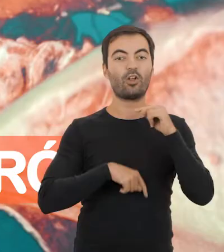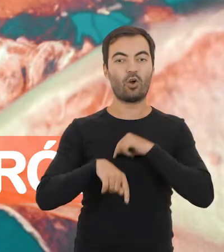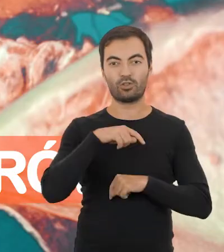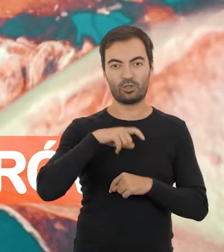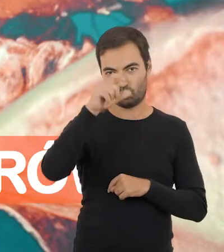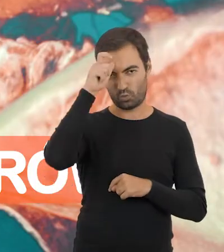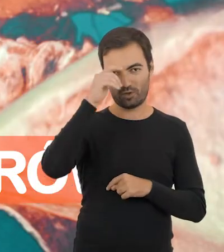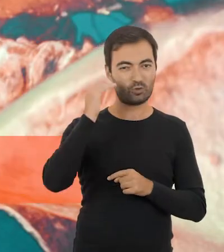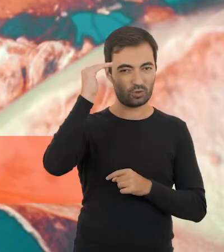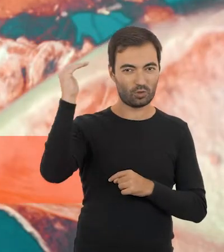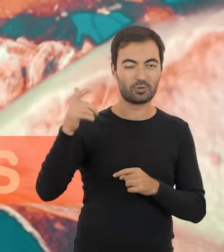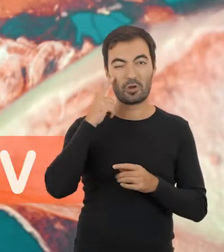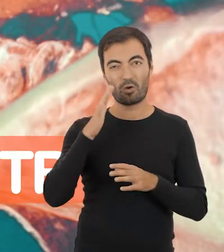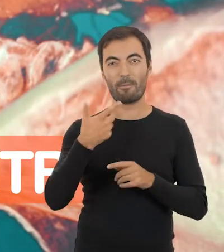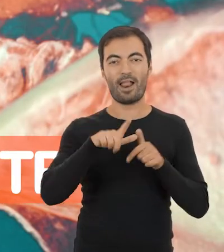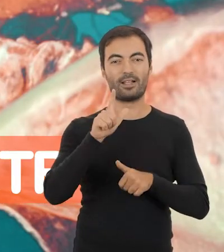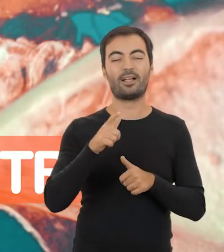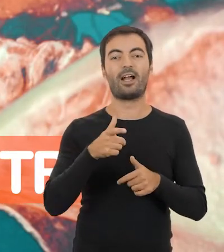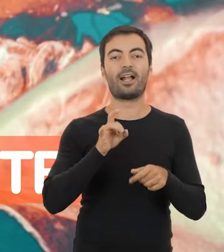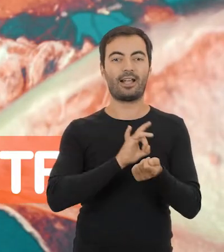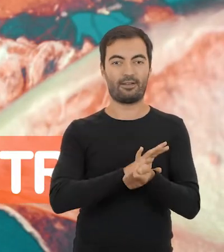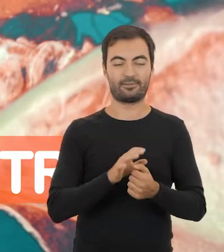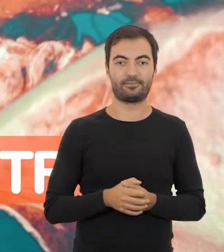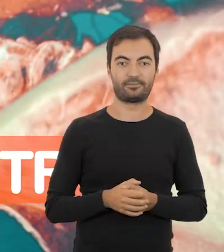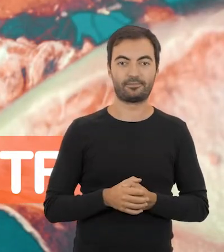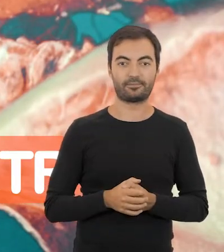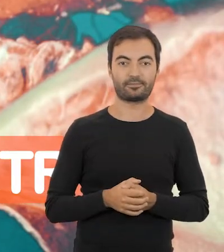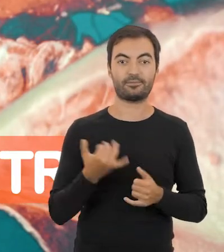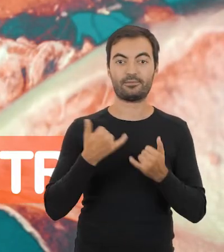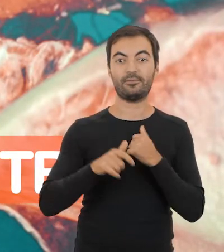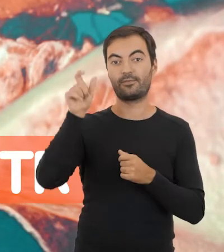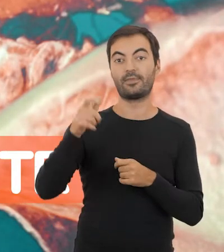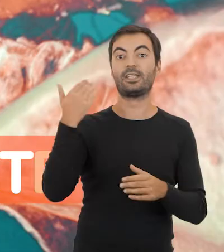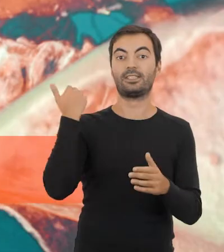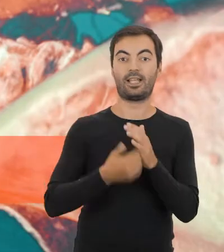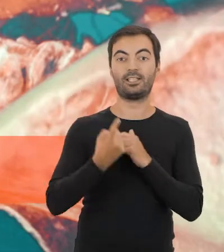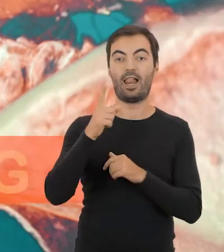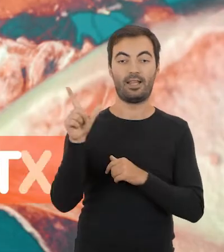jeśli taka osoba straci litr krwi, będzie osłabioina, ale prawdopodobnie przeżyje,